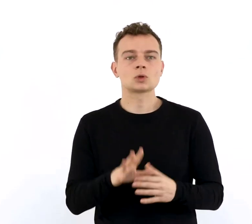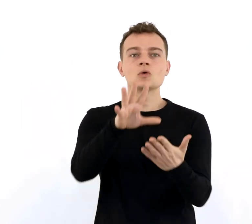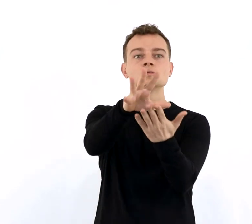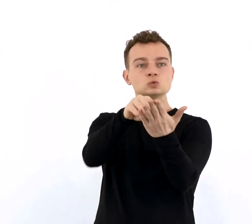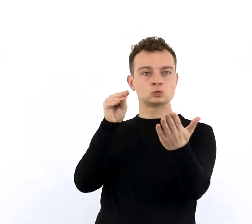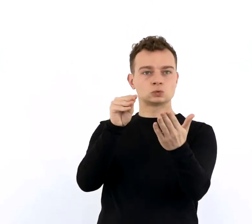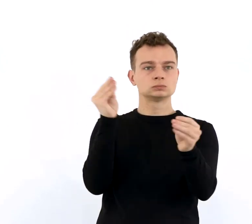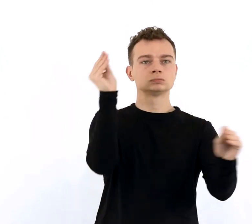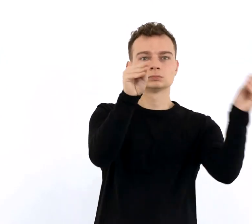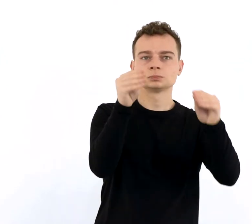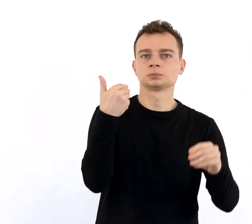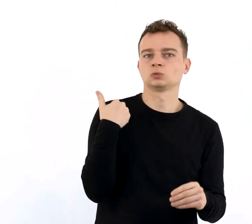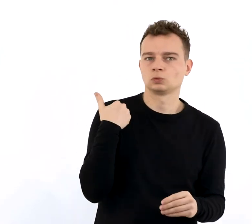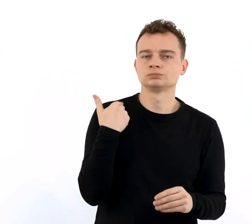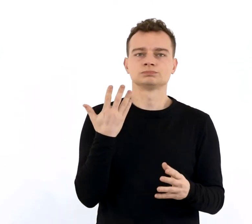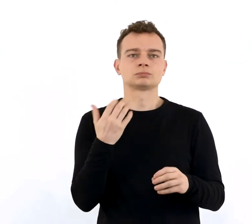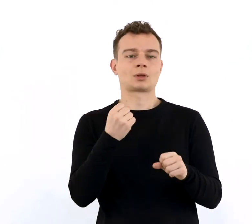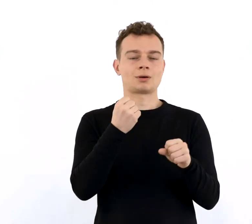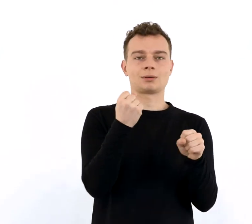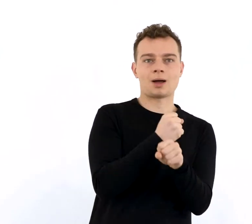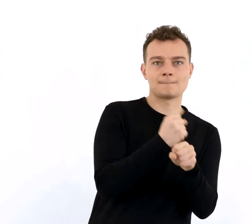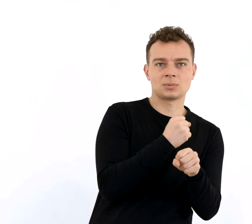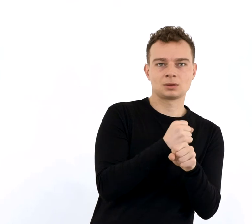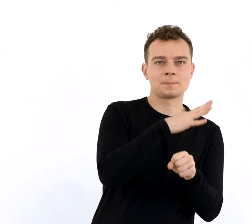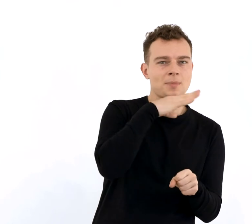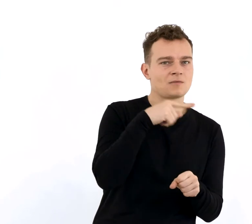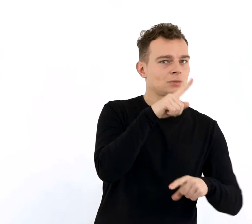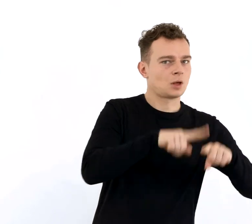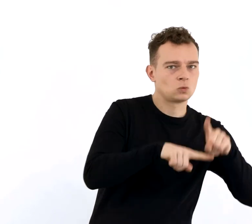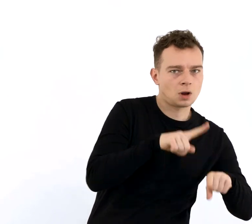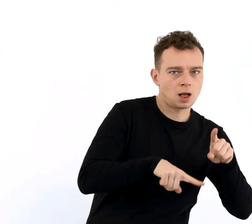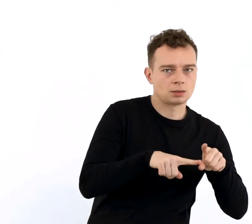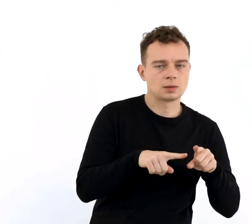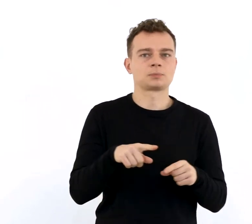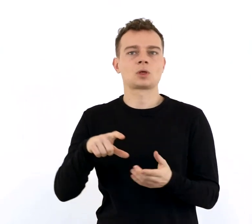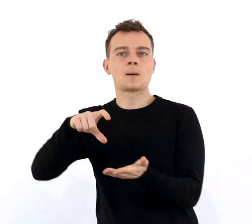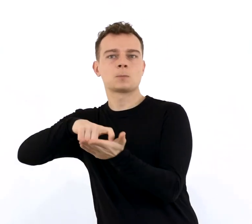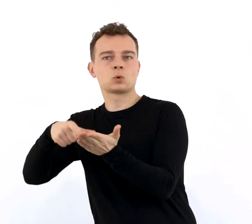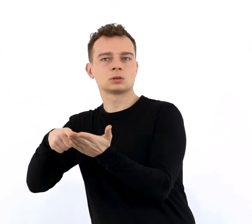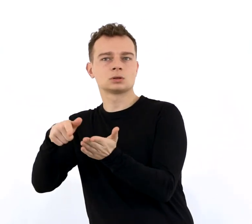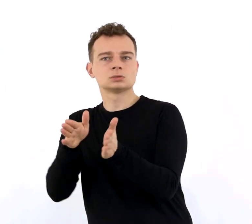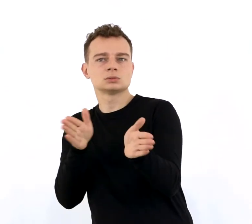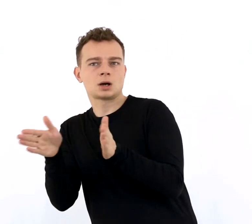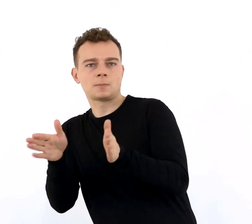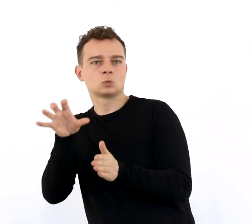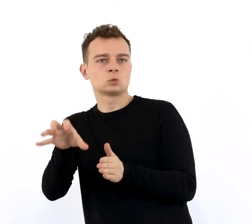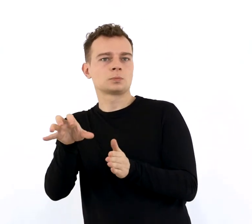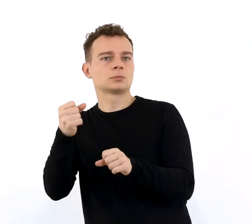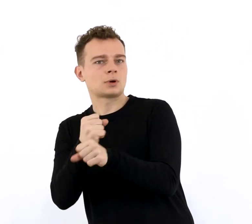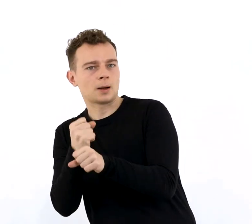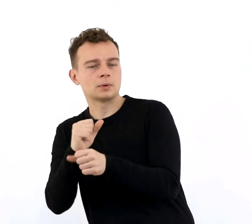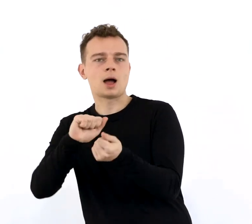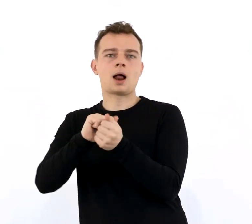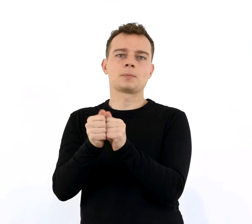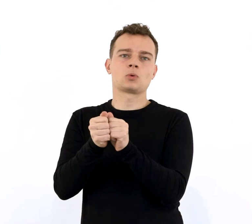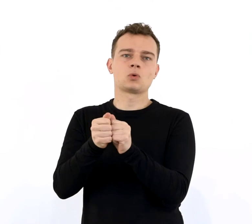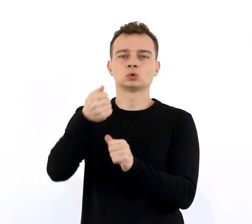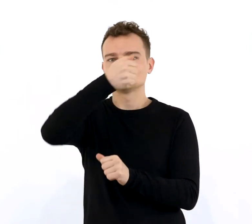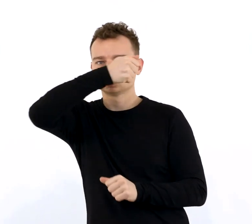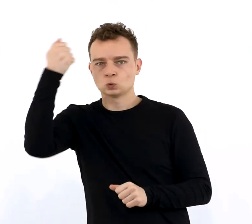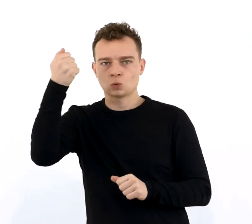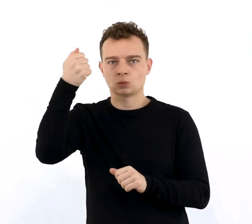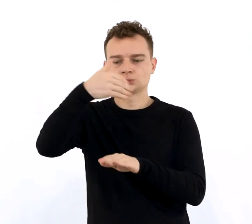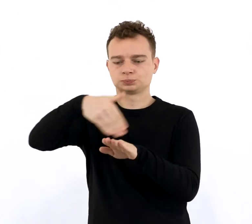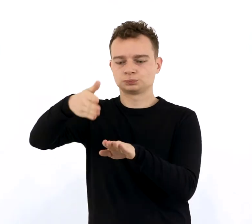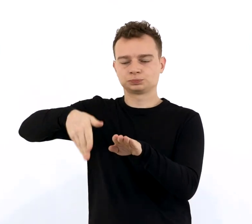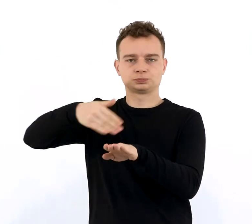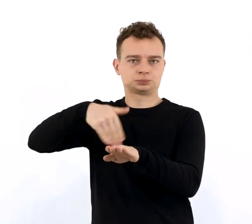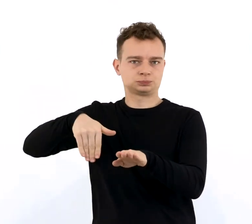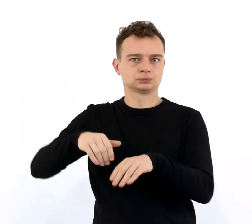Wzory były układane z: naturalnych barwnych kamyków; z kamieni płytek ceramicznych lub szkła ciętego w kostki;